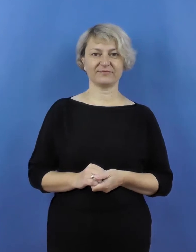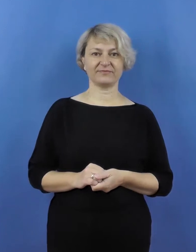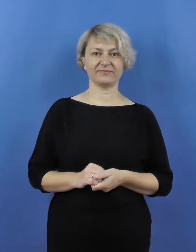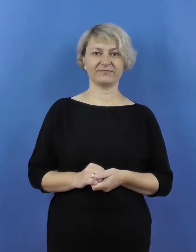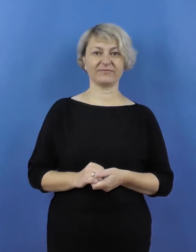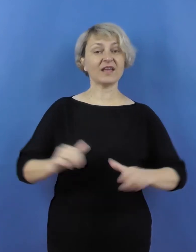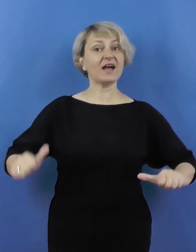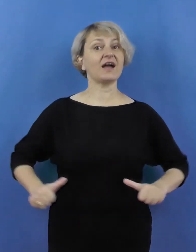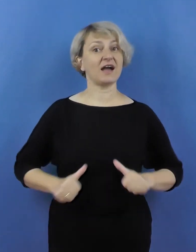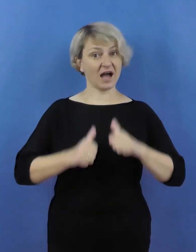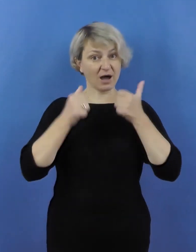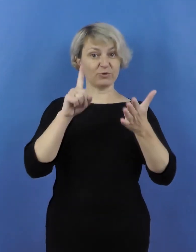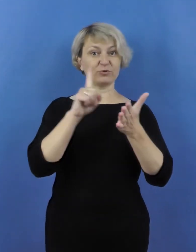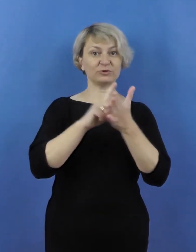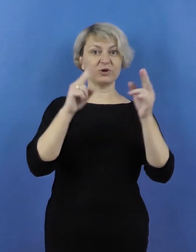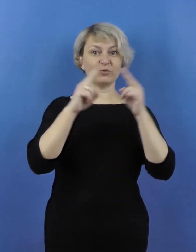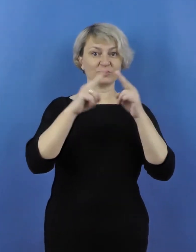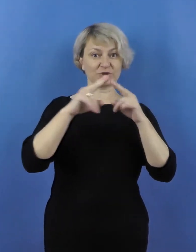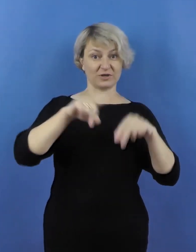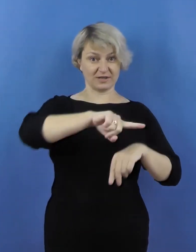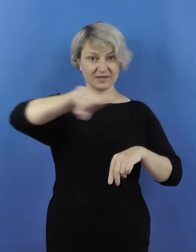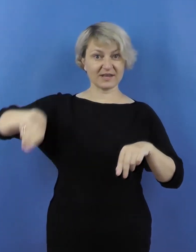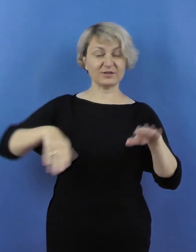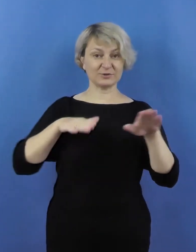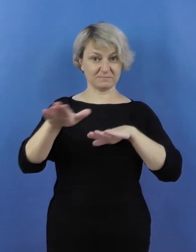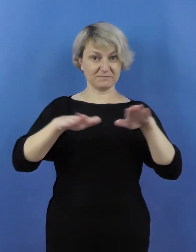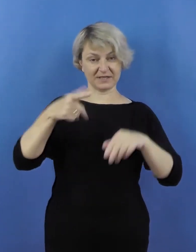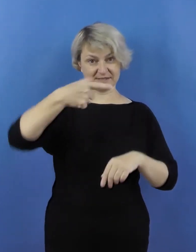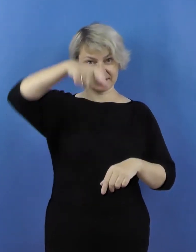Aby skutecznie skontaktować się z naszą Komendą możesz: